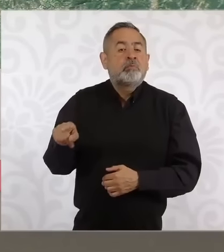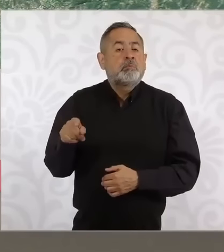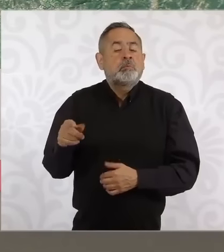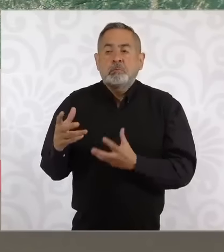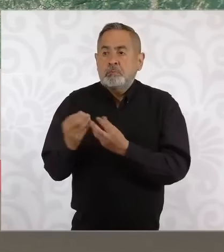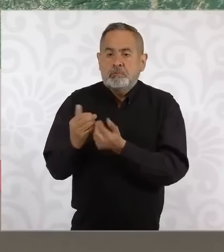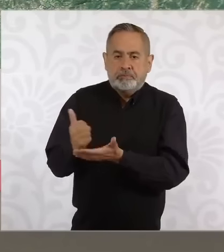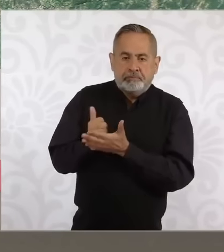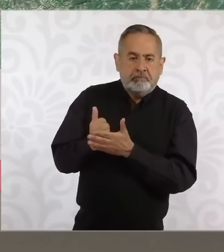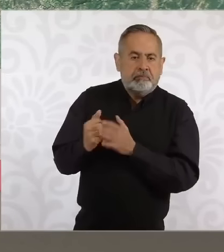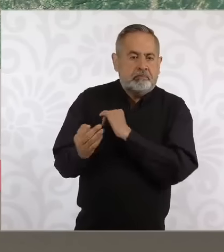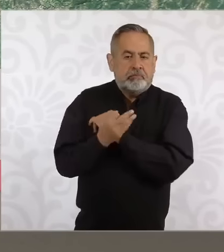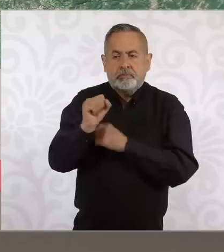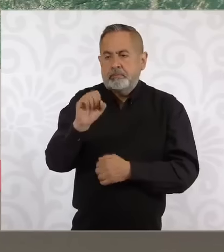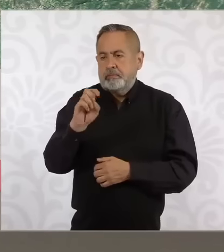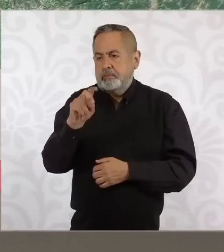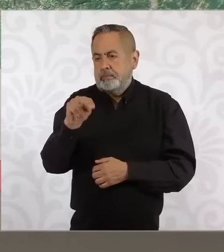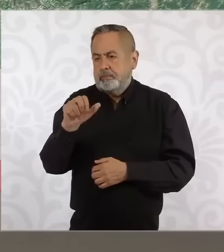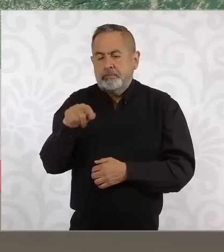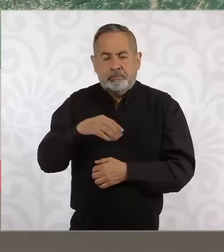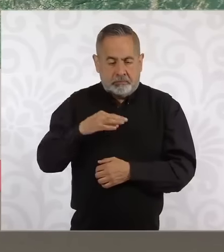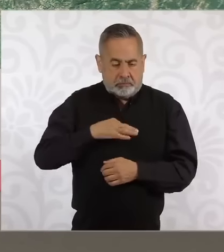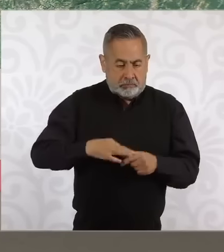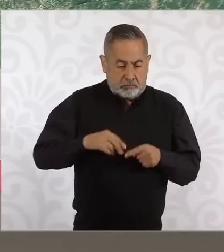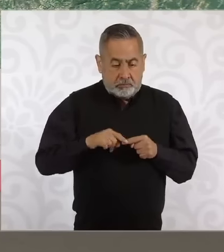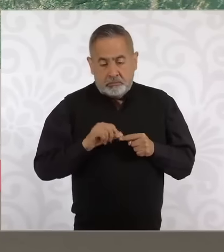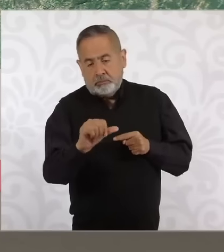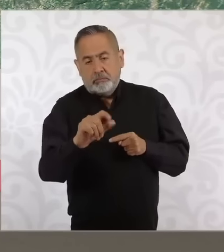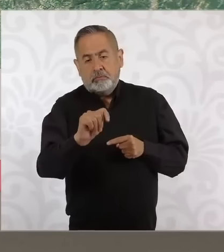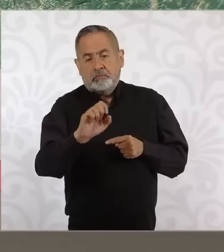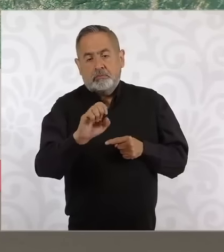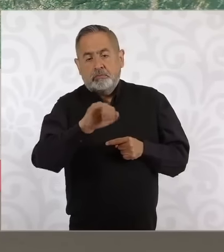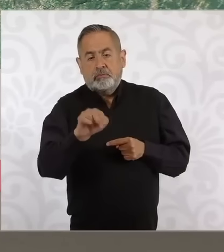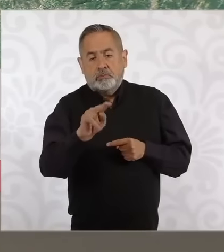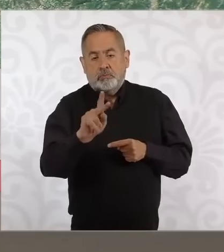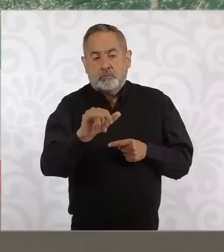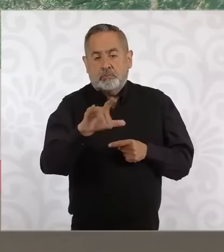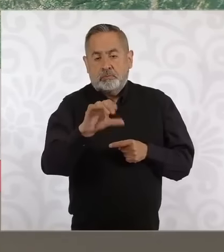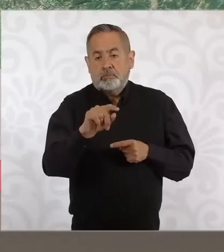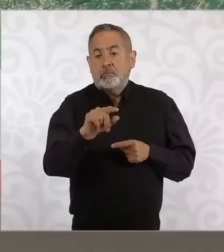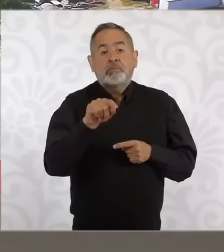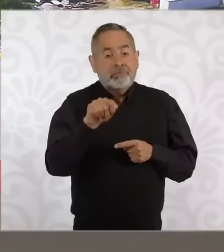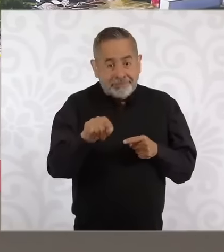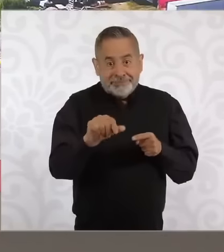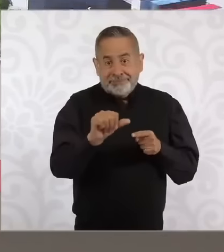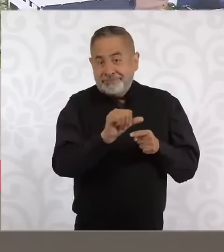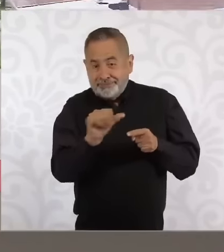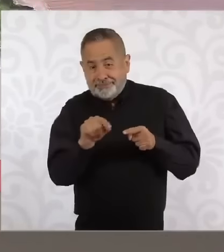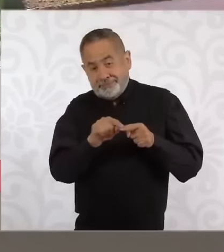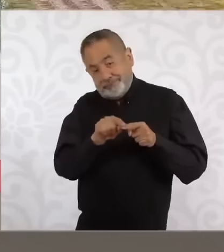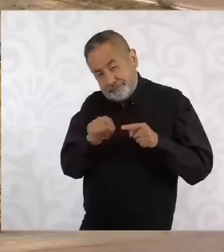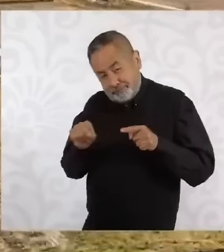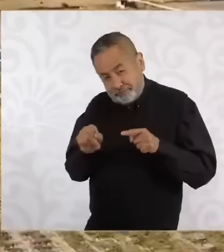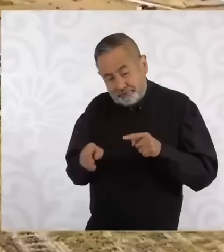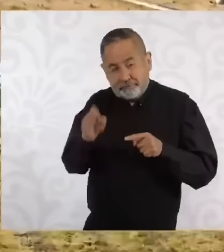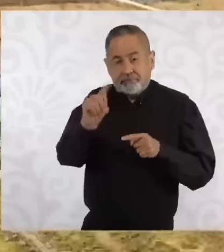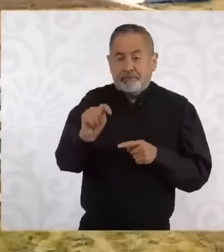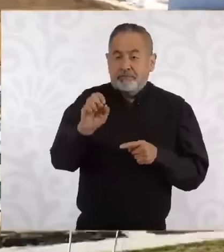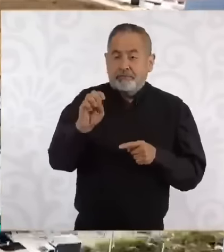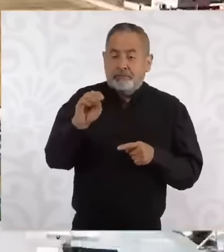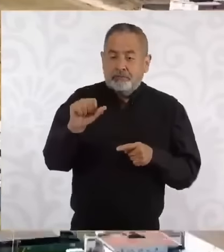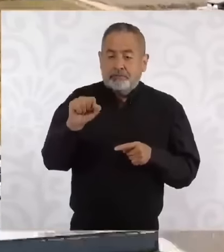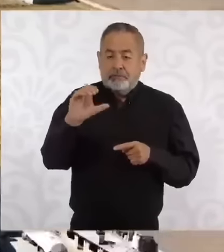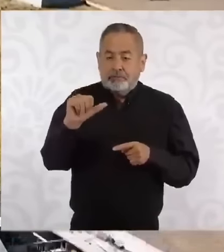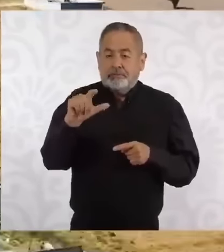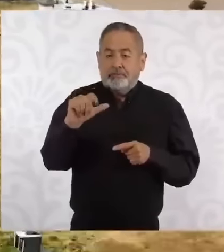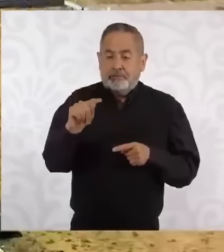llegamos de Toluca a Tejupilco y de ahí estaremos avanzando a Temascaltepec al kilómetro 25.